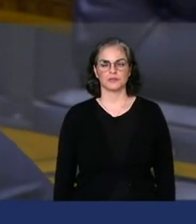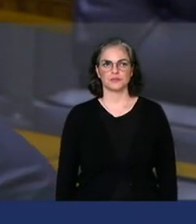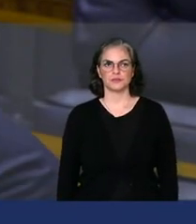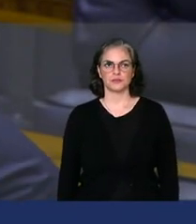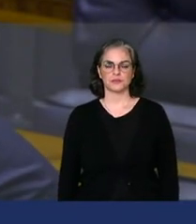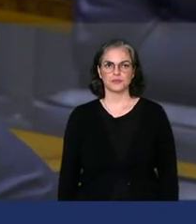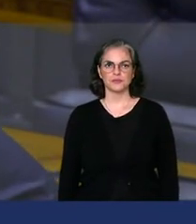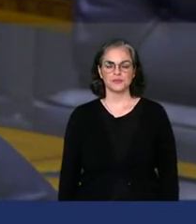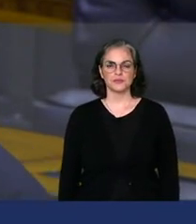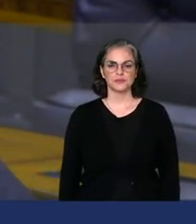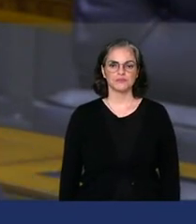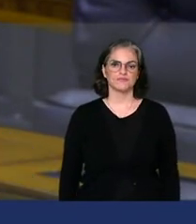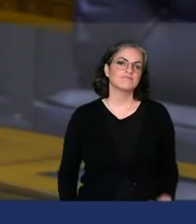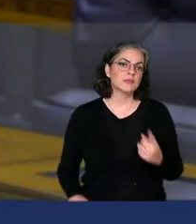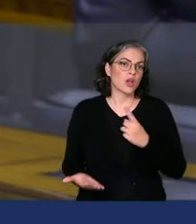PRESIDENTE, CUMPRINDO AO COMPROMISSO COM OS DEMAIS